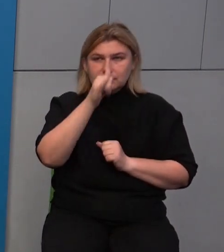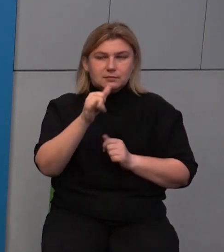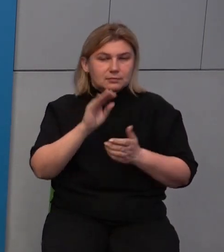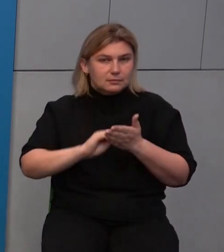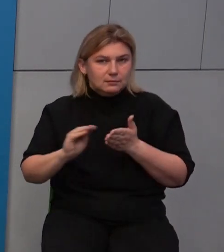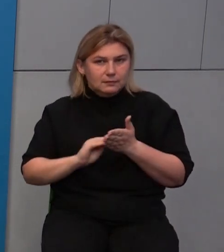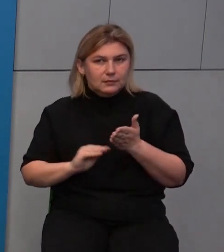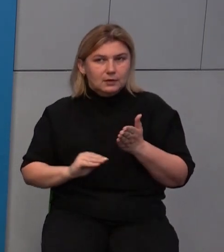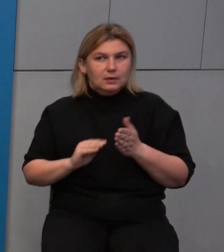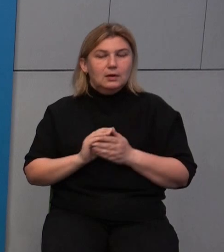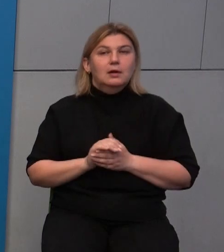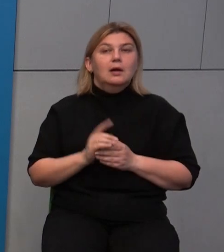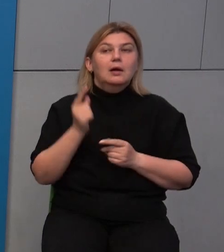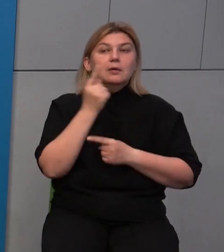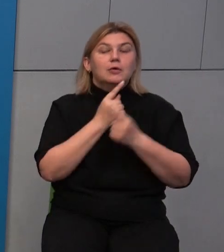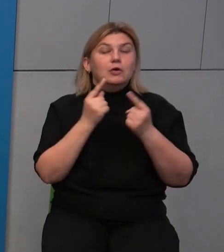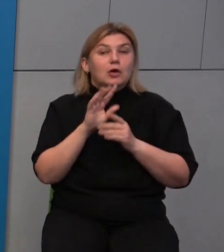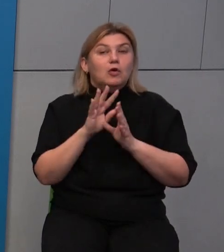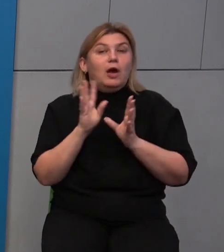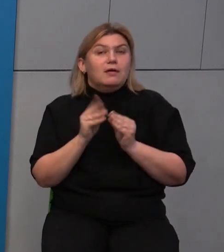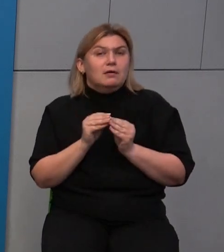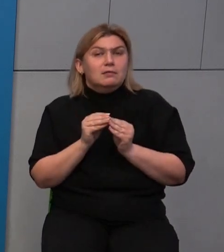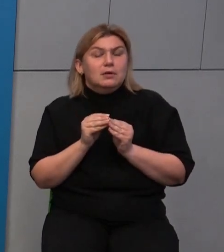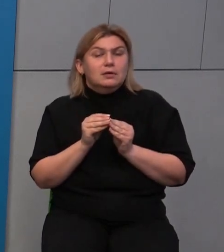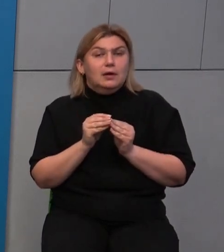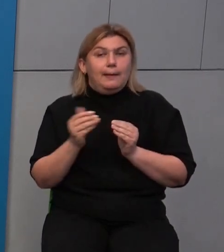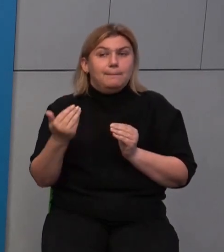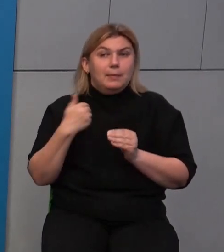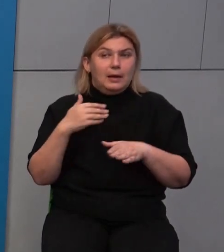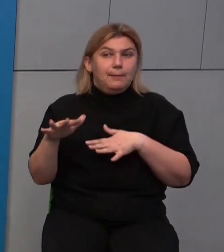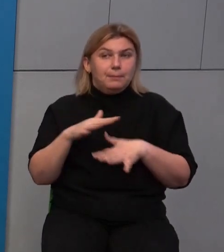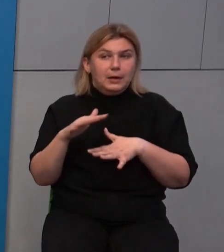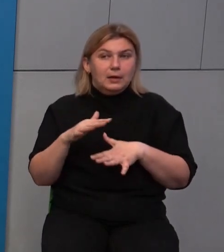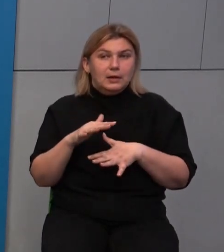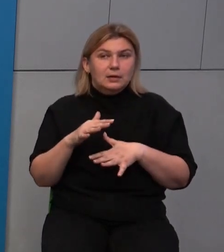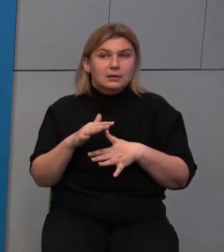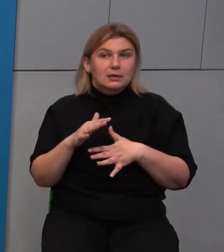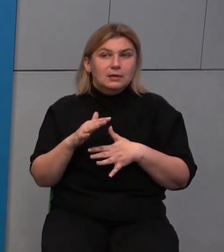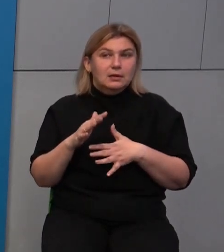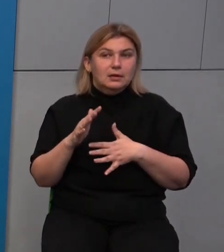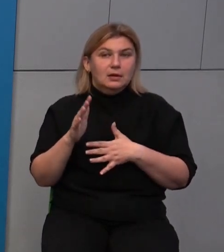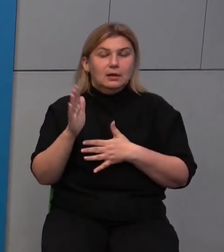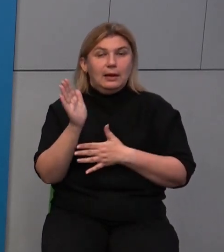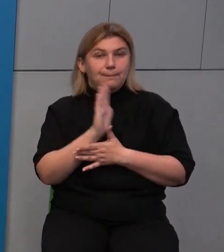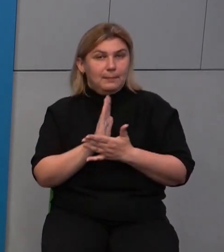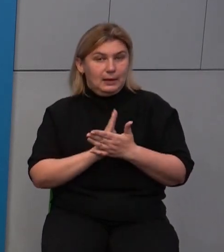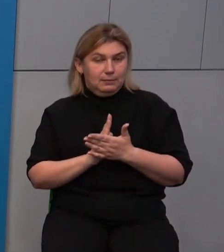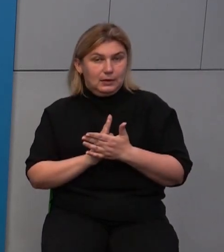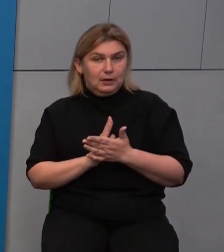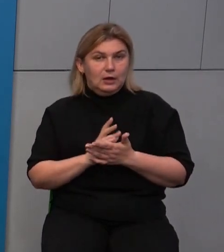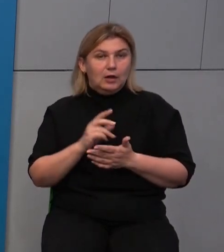Myślę, że jeżeli nawet pojawiły się jakieś miejsca topograficzne, to cenzura to wykreślała.